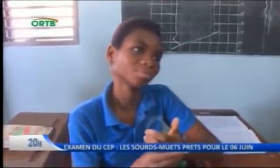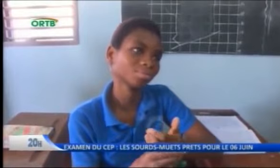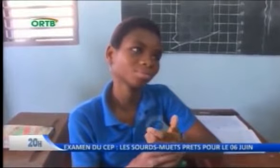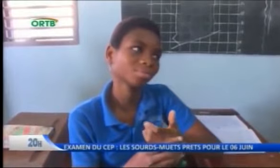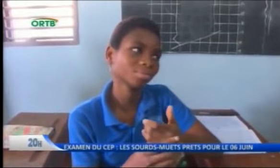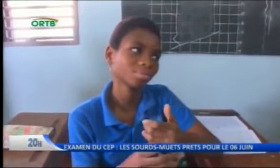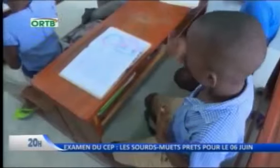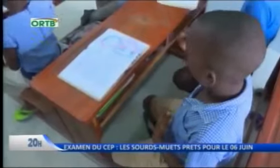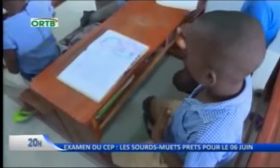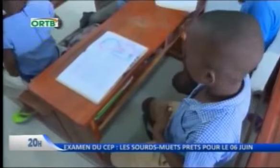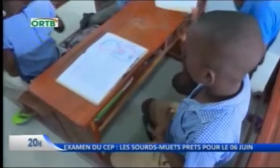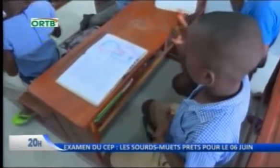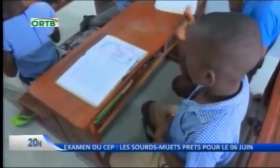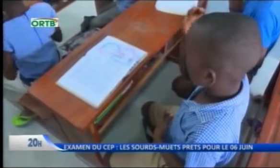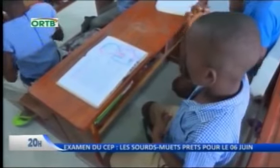mes études au collège.